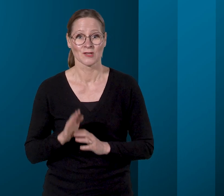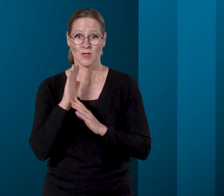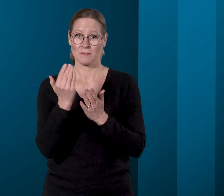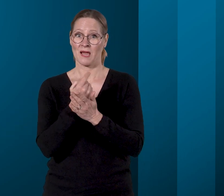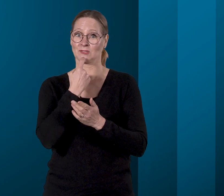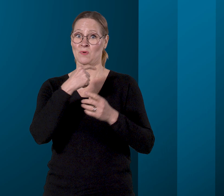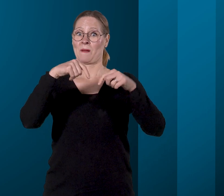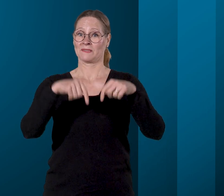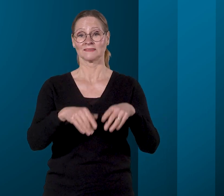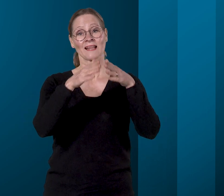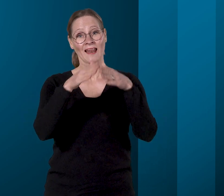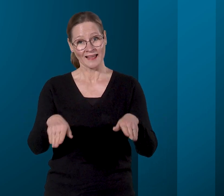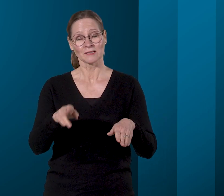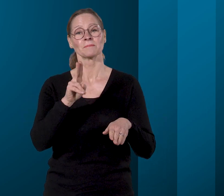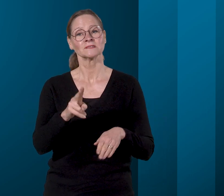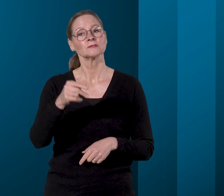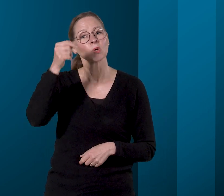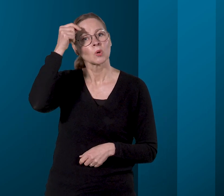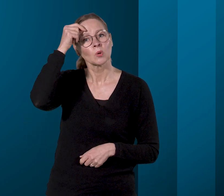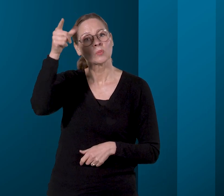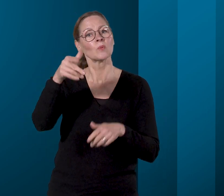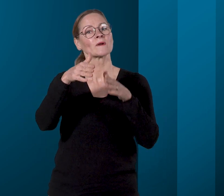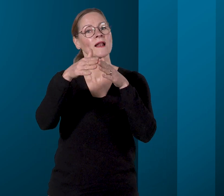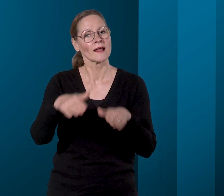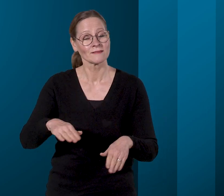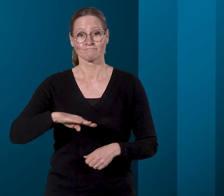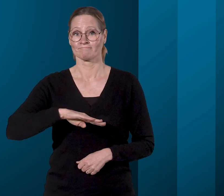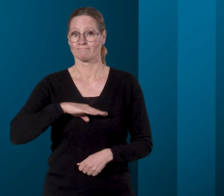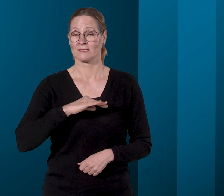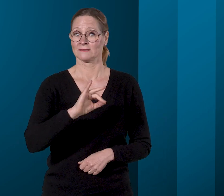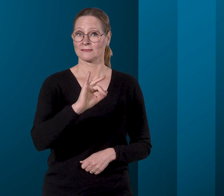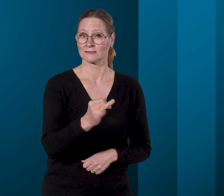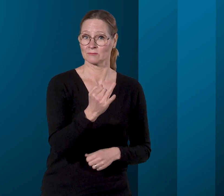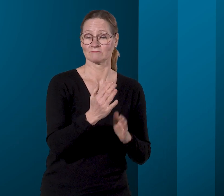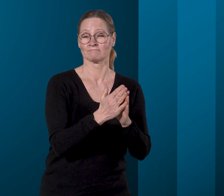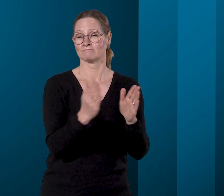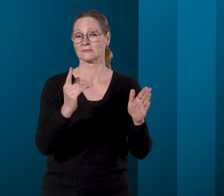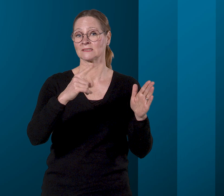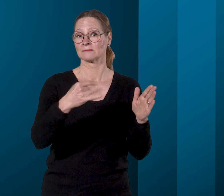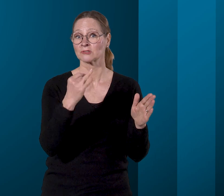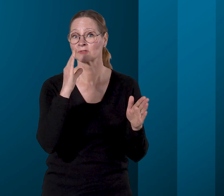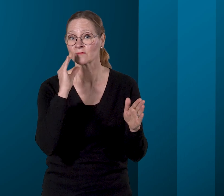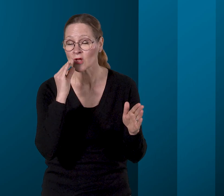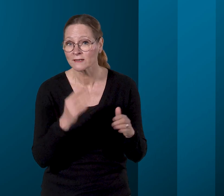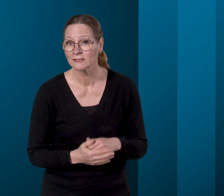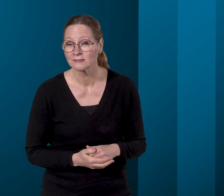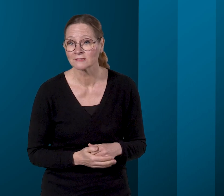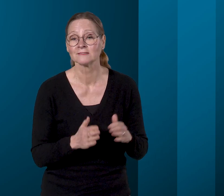Kotimaiset leirit ovat 7–17-vuotiaille tarkoitettu Kulttisleiri -